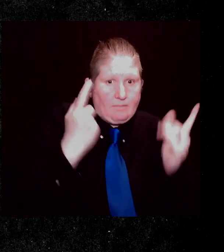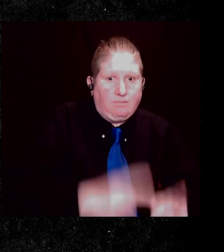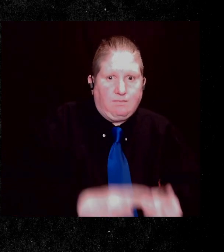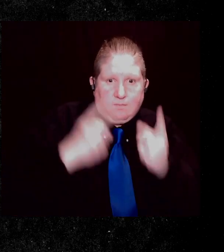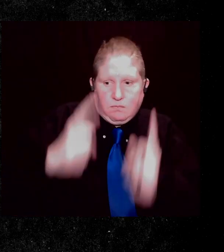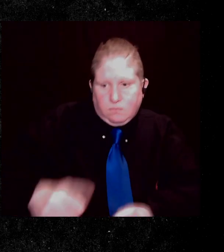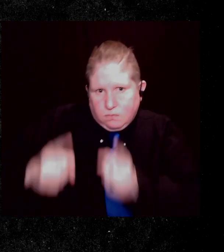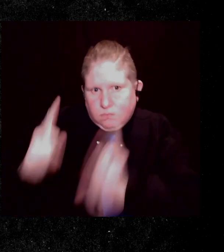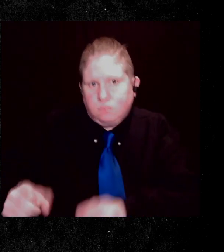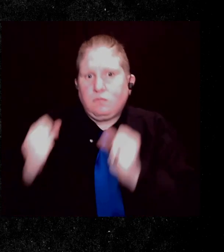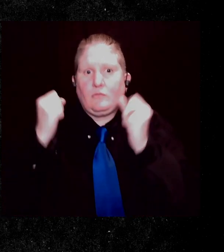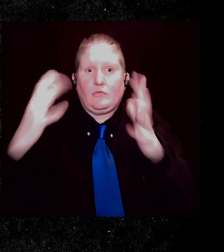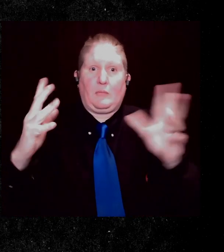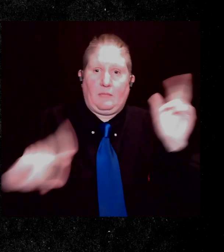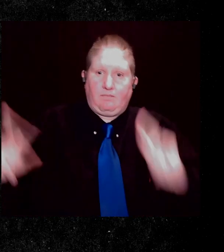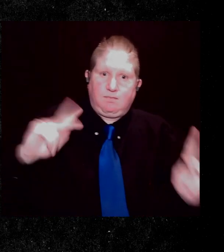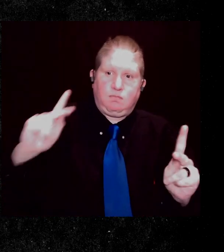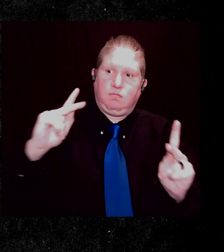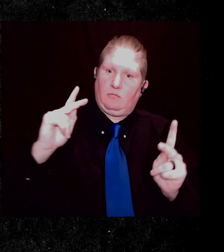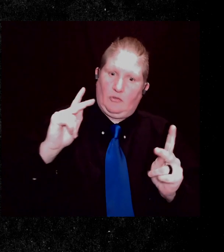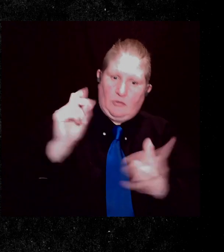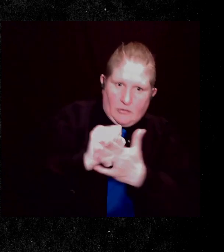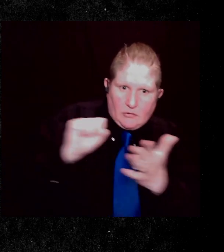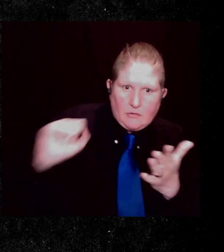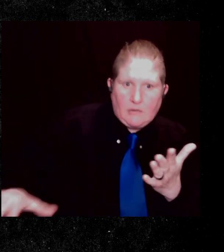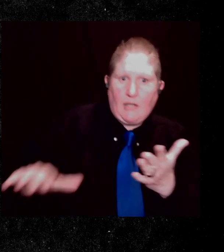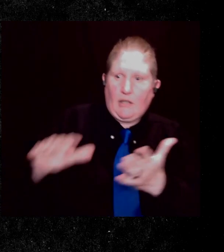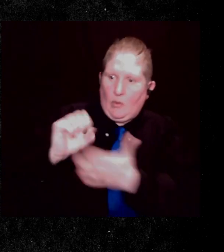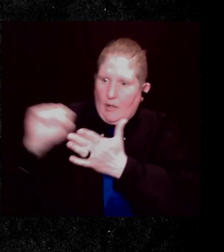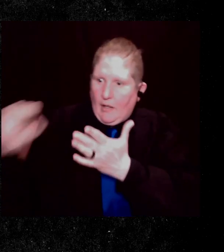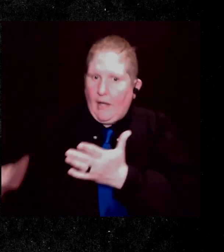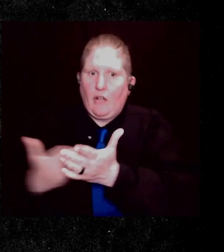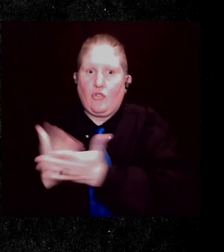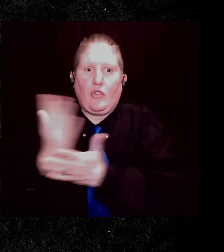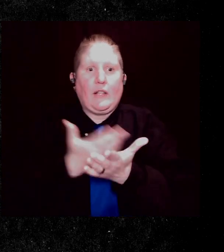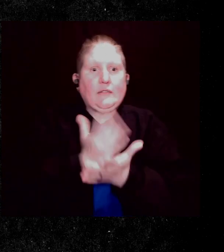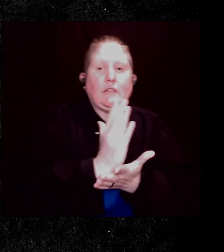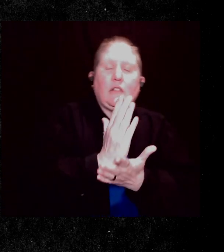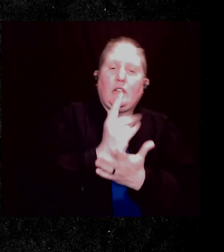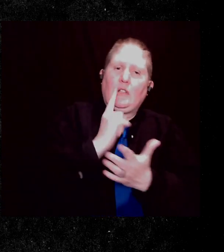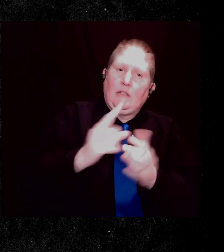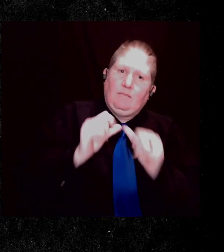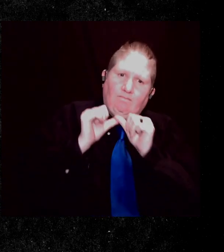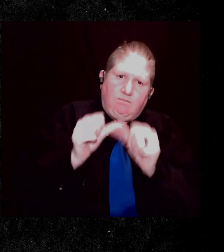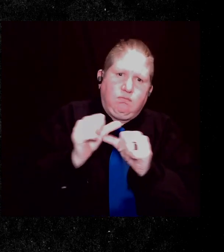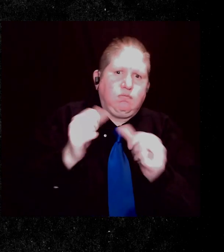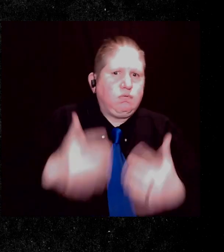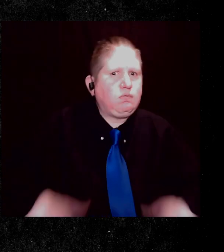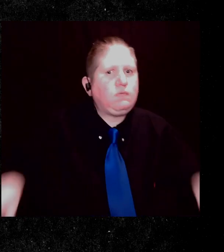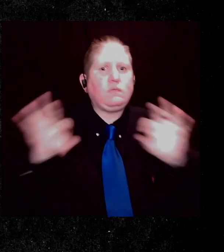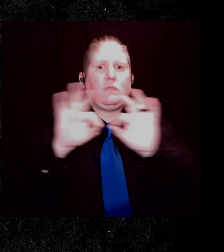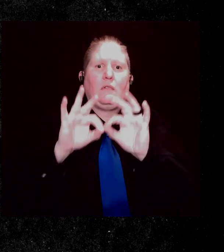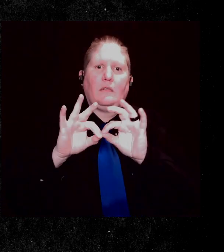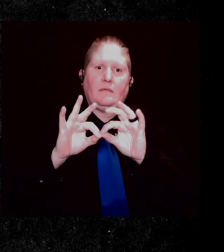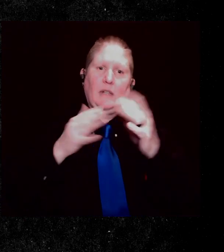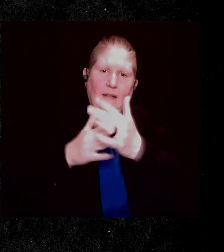con todo lo que sucede, especialmente con tanta gente tratando de quitarnos nuestros derechos. Es importante que sigamos luchando